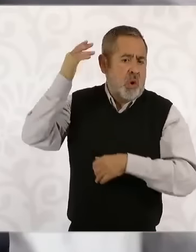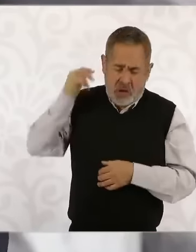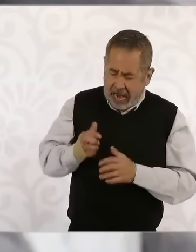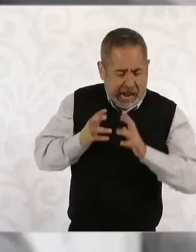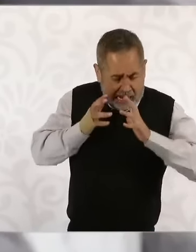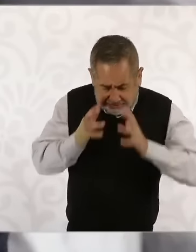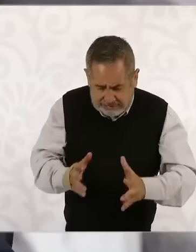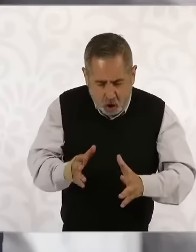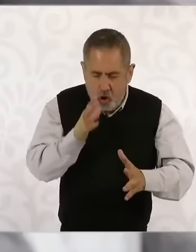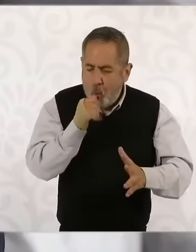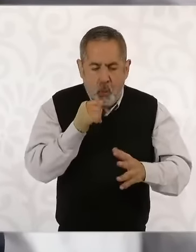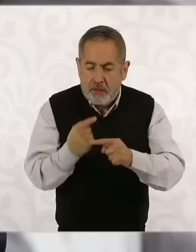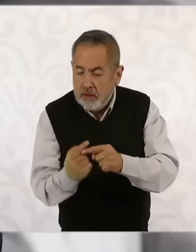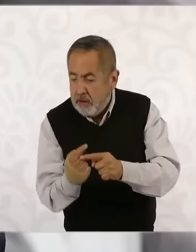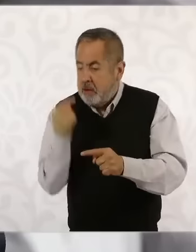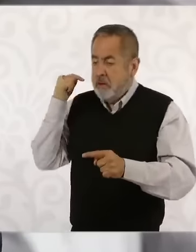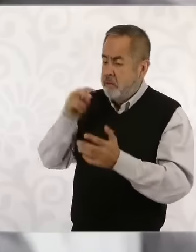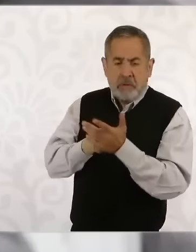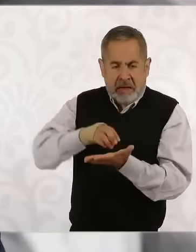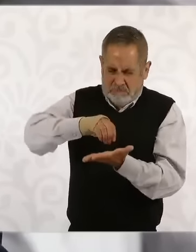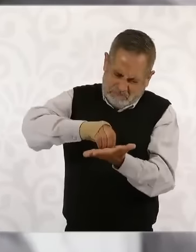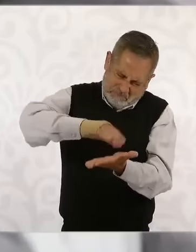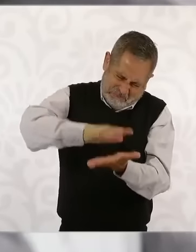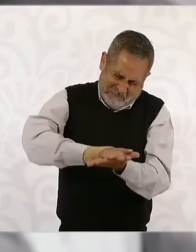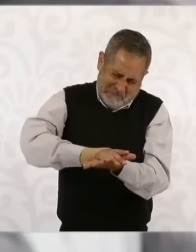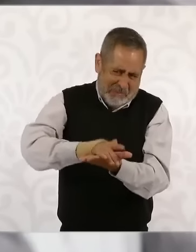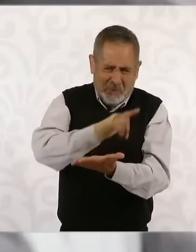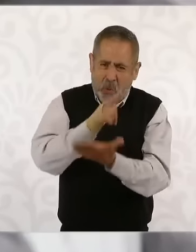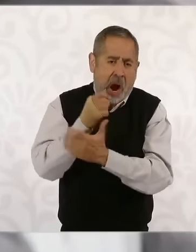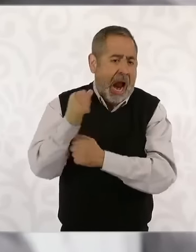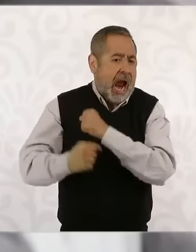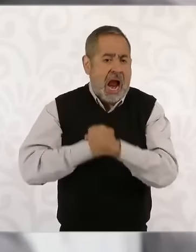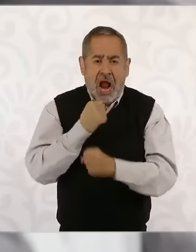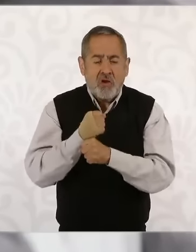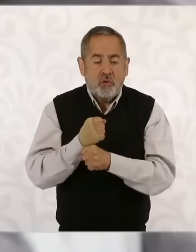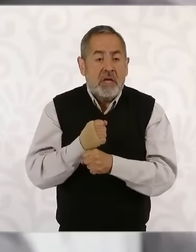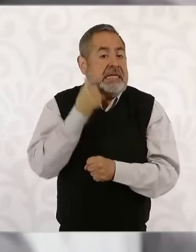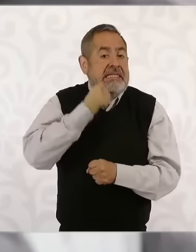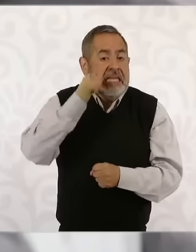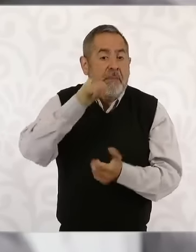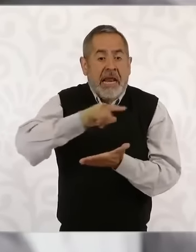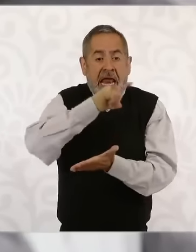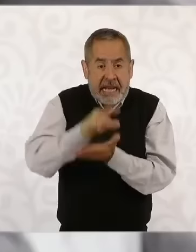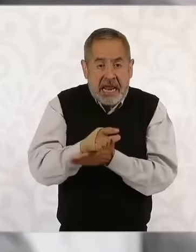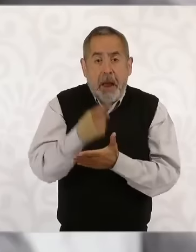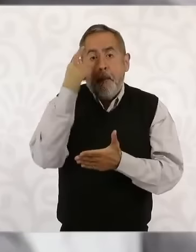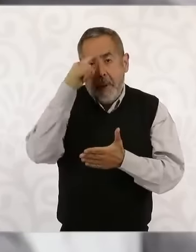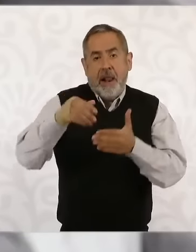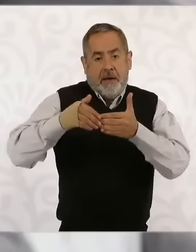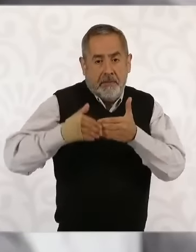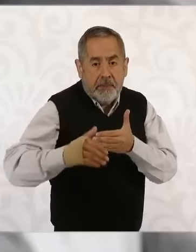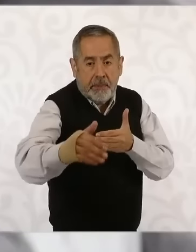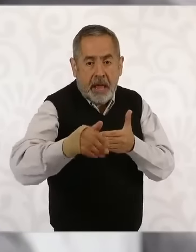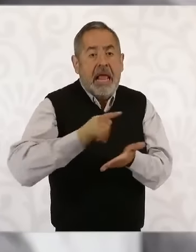Esta es una doctrina jurisprudencial añeja y no se puede hoy a venir a engañar a la gente